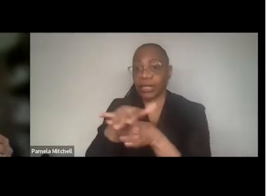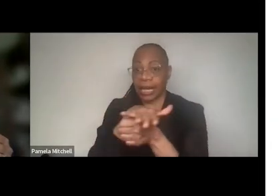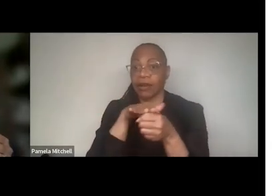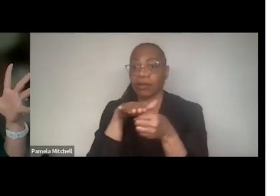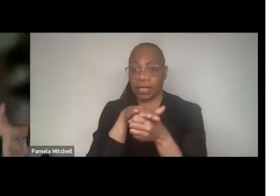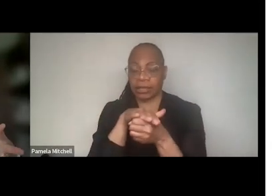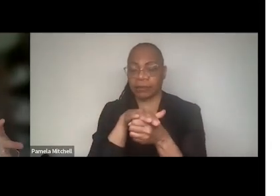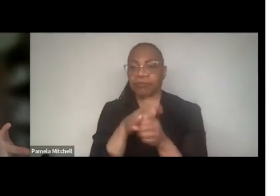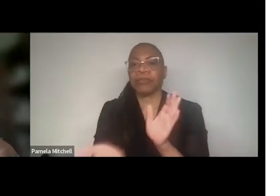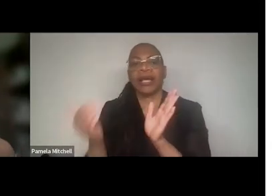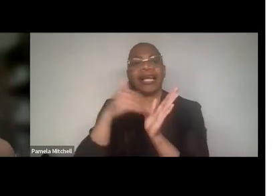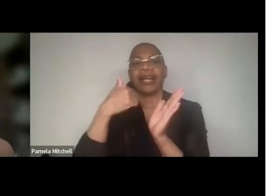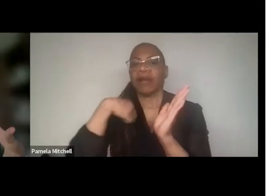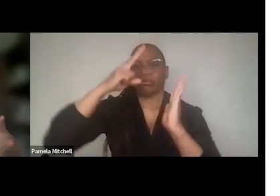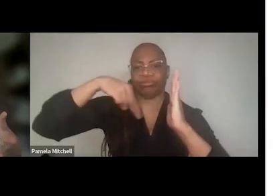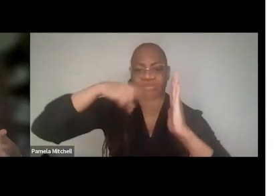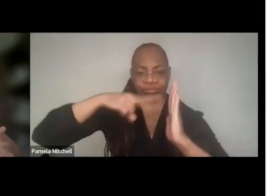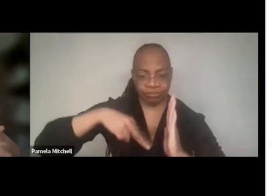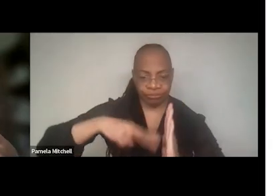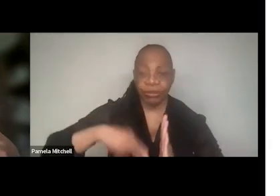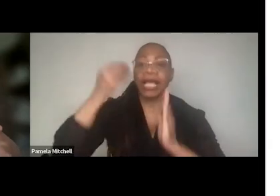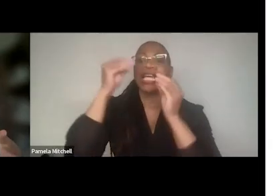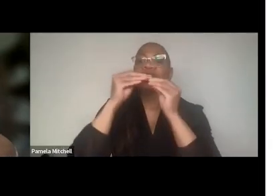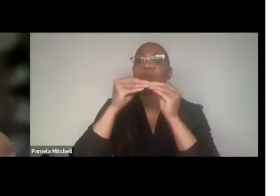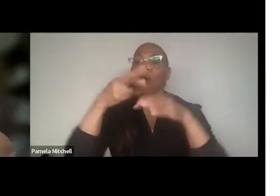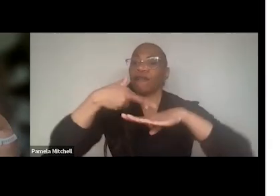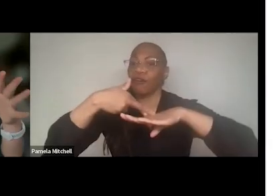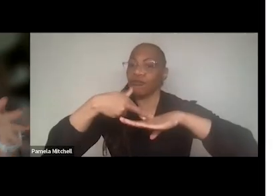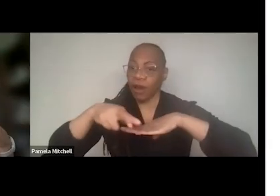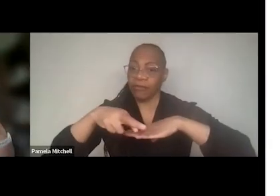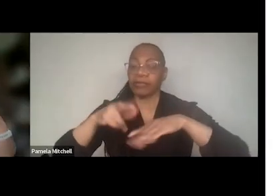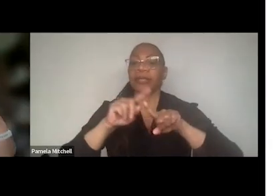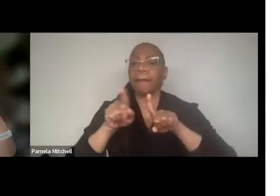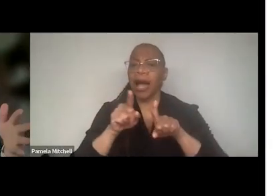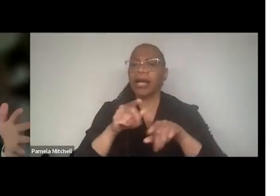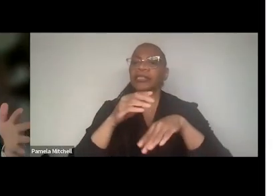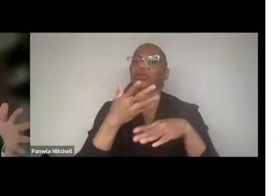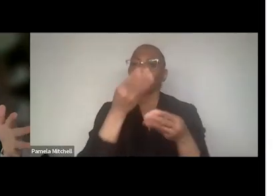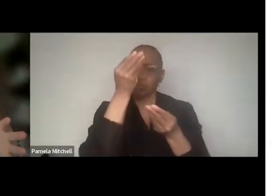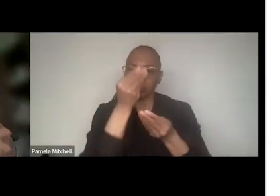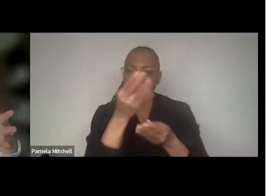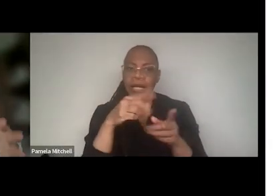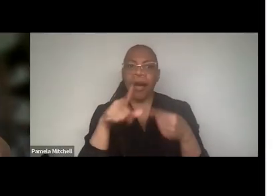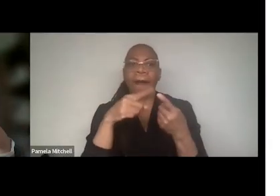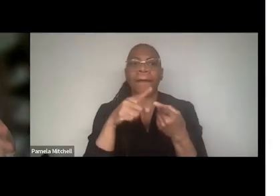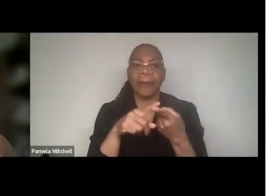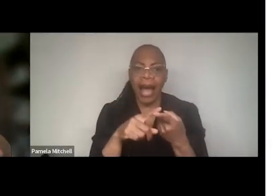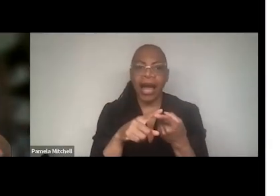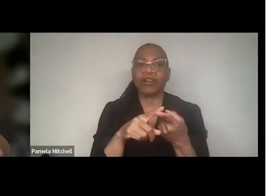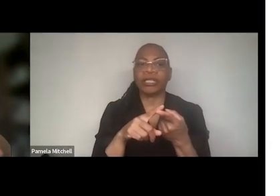De nuevo, no voy a leer todos estos, son más para referencia, pero es bueno notar la desorganización y función motora en dos extremidades,